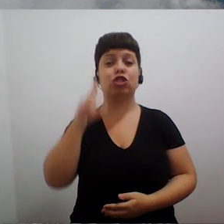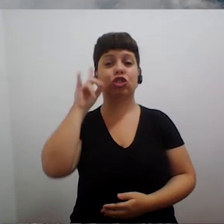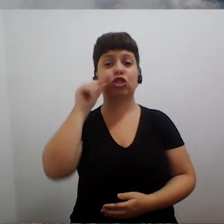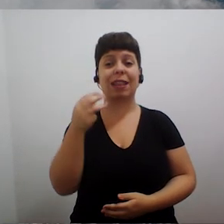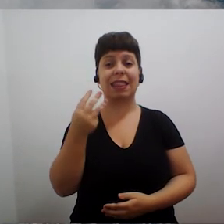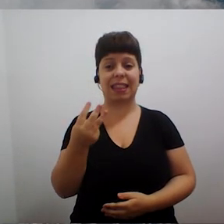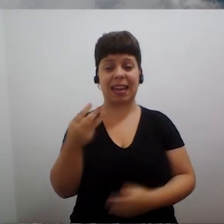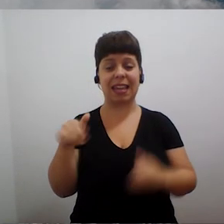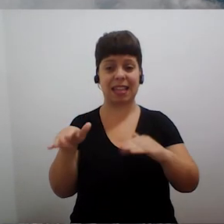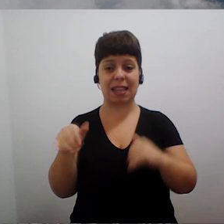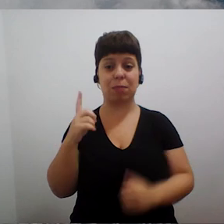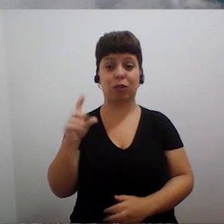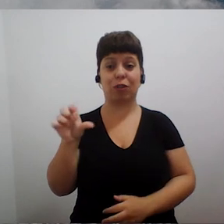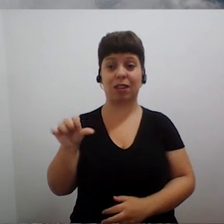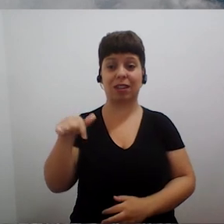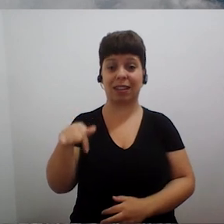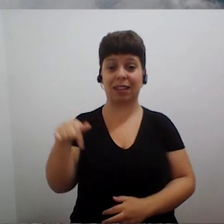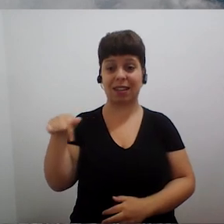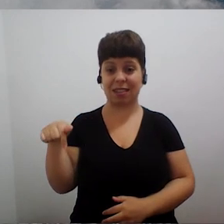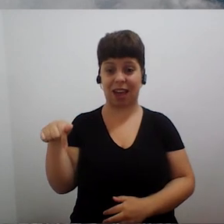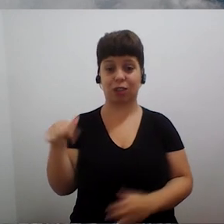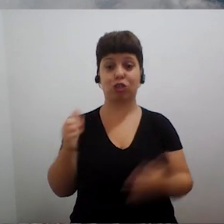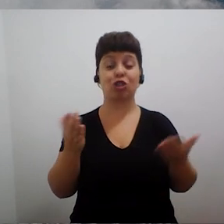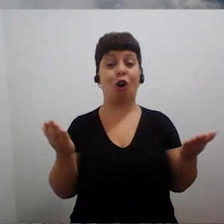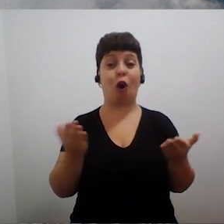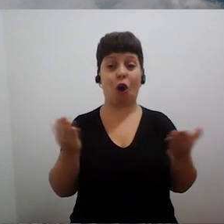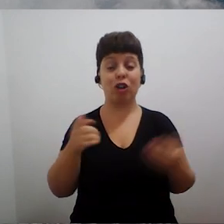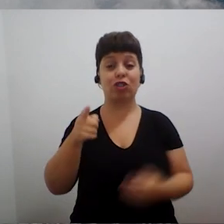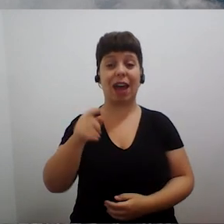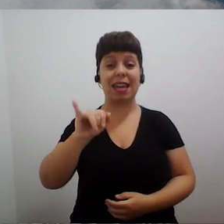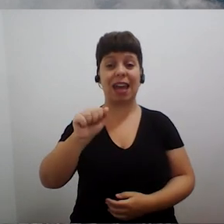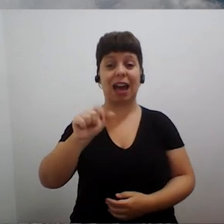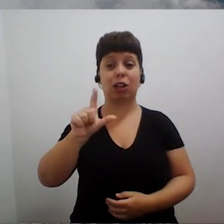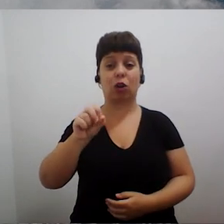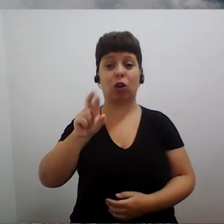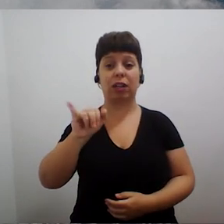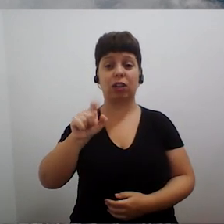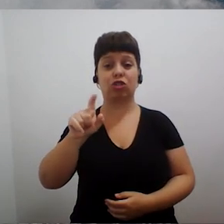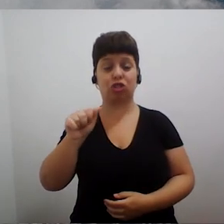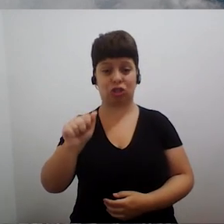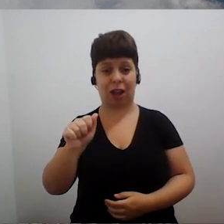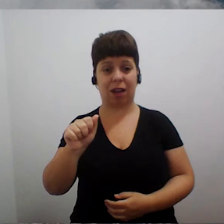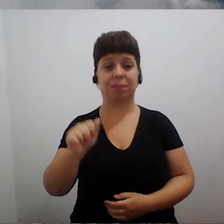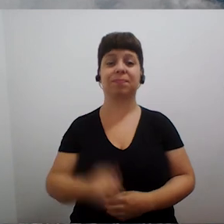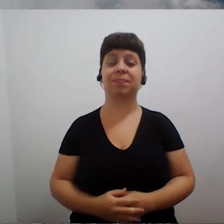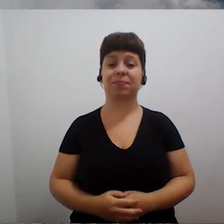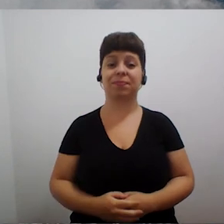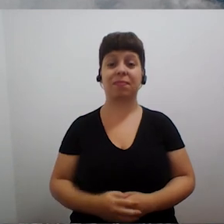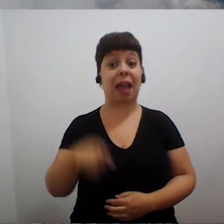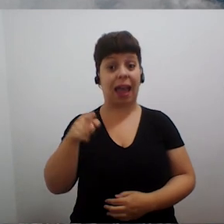em 03 de Setembro de 1977, e hoje é a Yalorixá no Ilè Asè Òpò Àjimuda